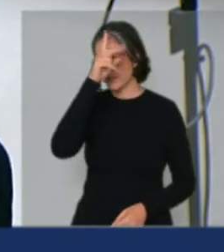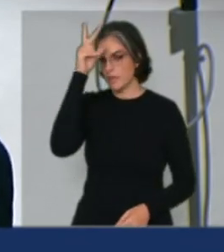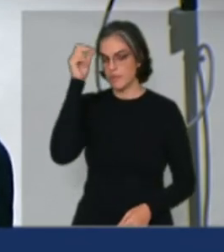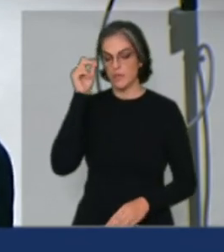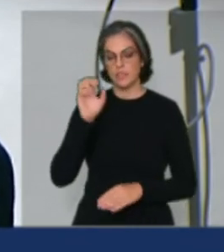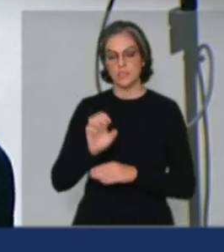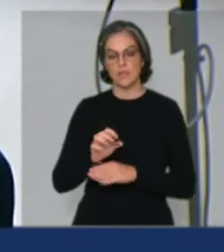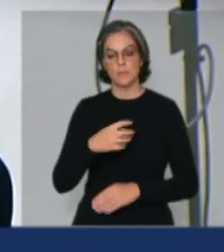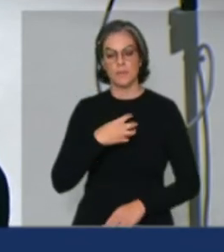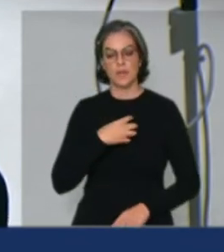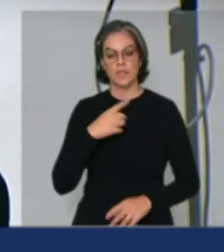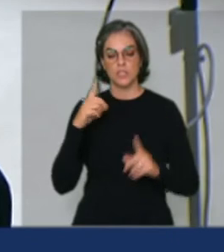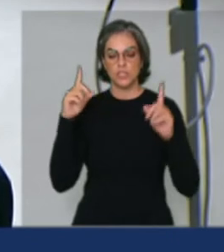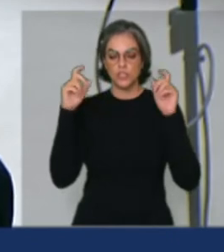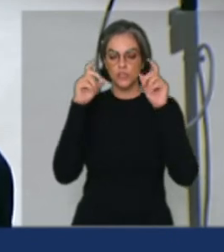DIFICULDADES COM RELAÇÃO AS